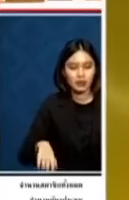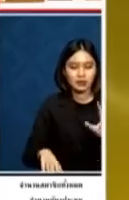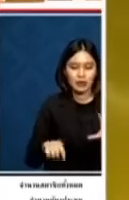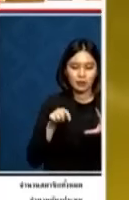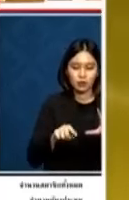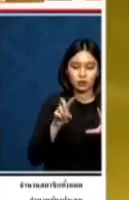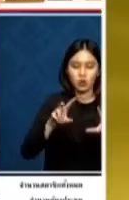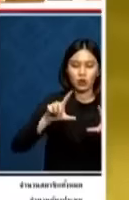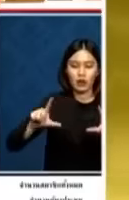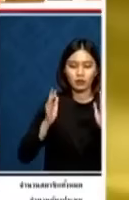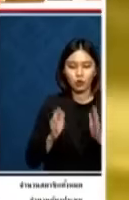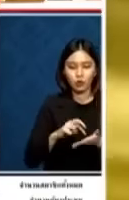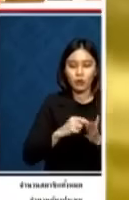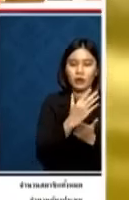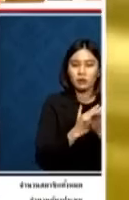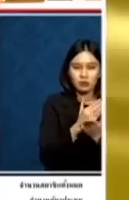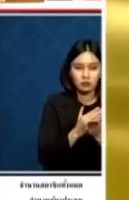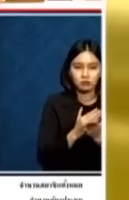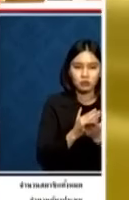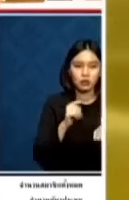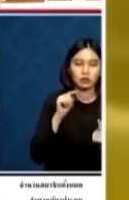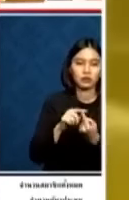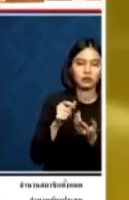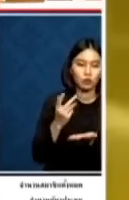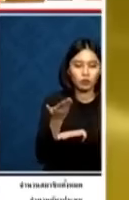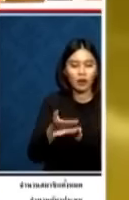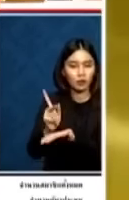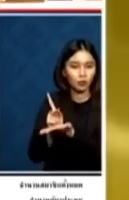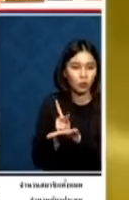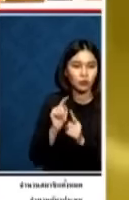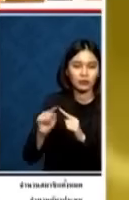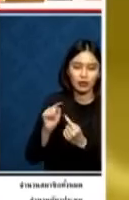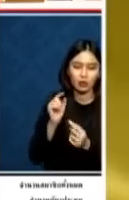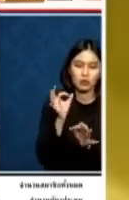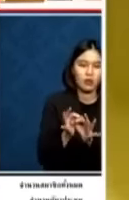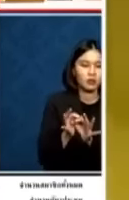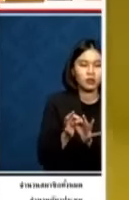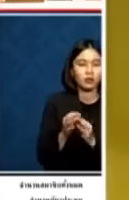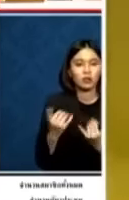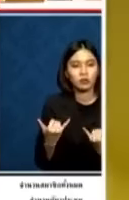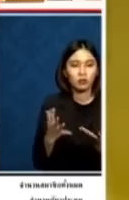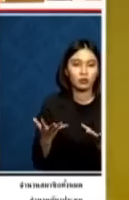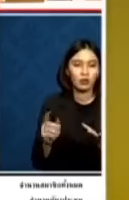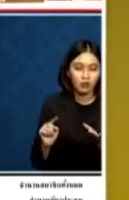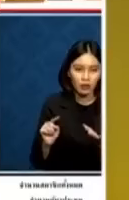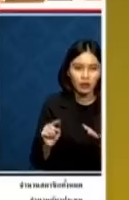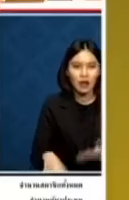competitive นะฮะในภาพรวมประเทศไทยมี อันดับความสามารถในการแข่งขันอยู่ที่